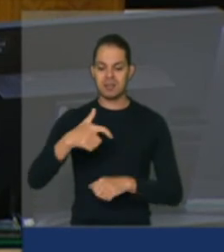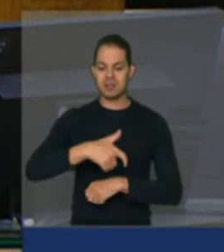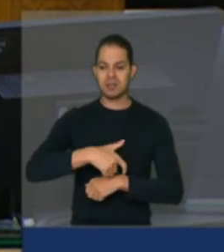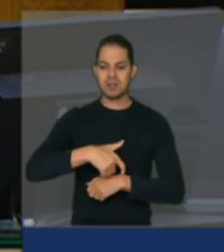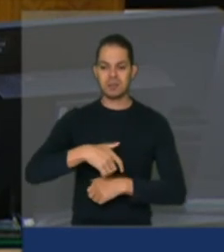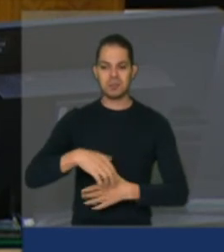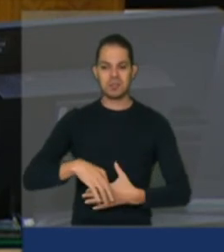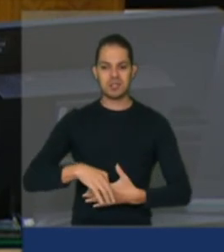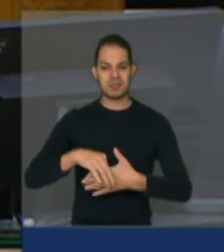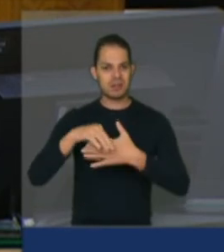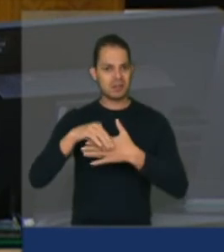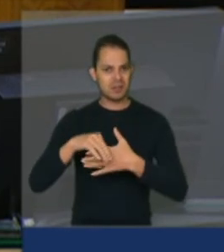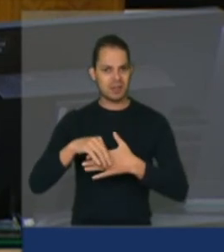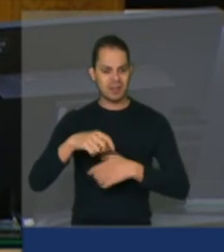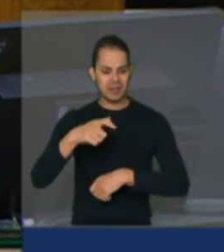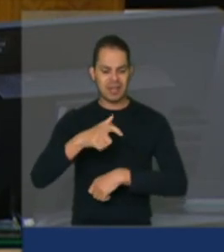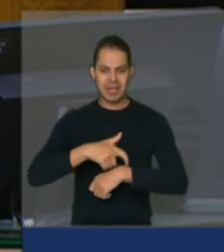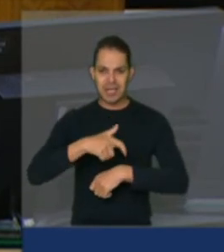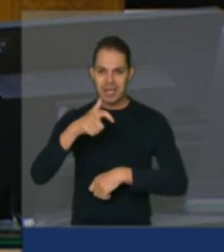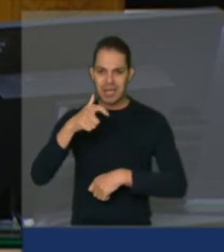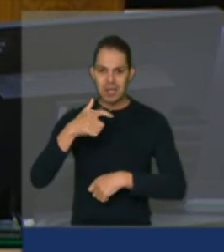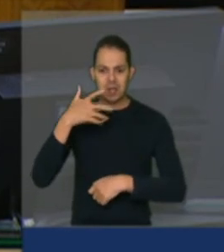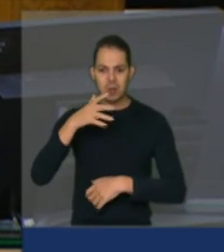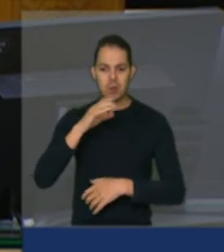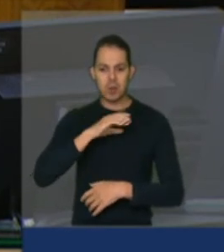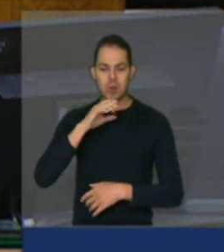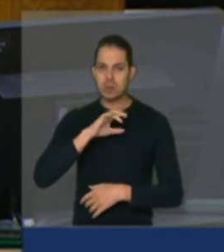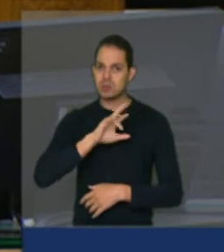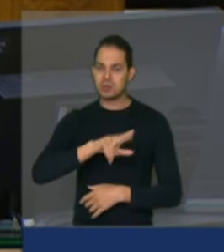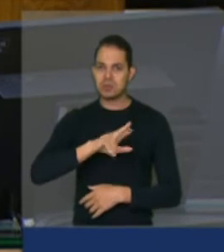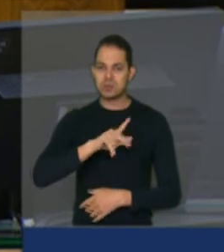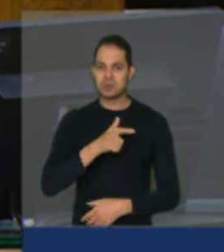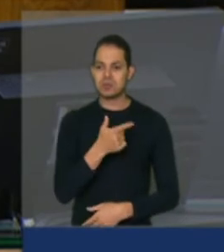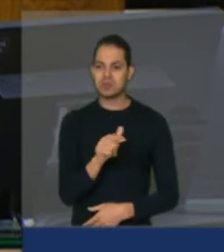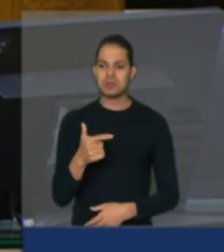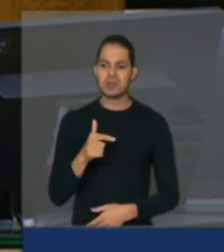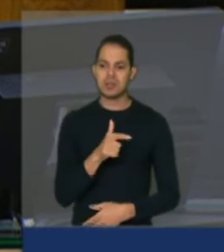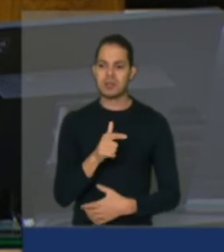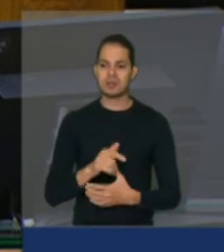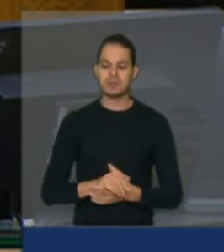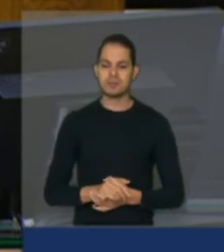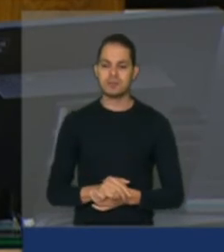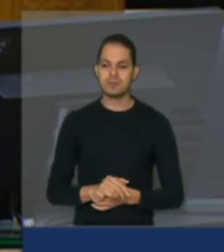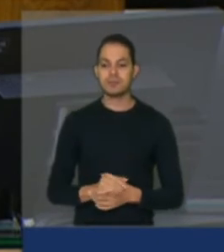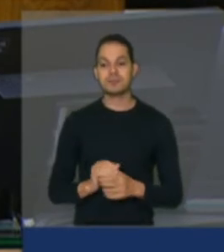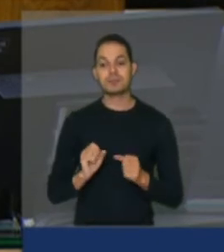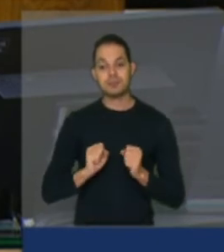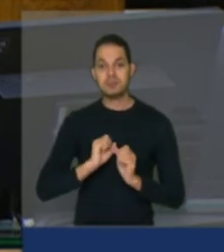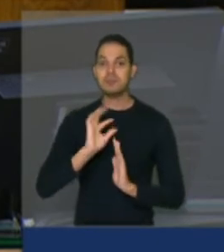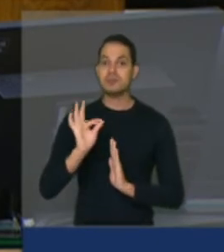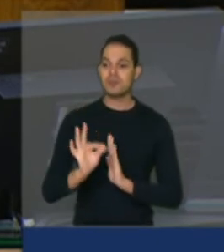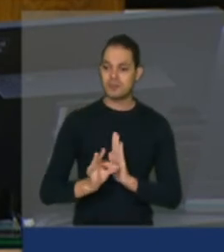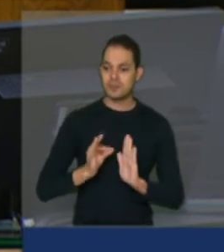USE O TEMPO DE LIDERANÇA OU MESMO DE... NÃO É ? ENTÃO VOSSA EXCELÊNCIA TALVEZ PODERIA SE INSCREVER, SE JÁ ESTÁ INSCRITO, NÃO TEM PROBLEMA, EU CHAMO VOSSA